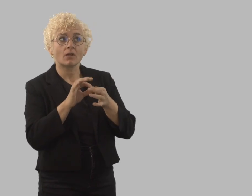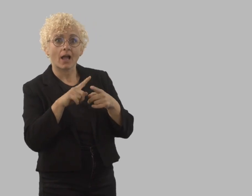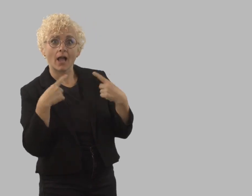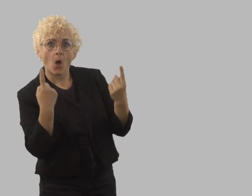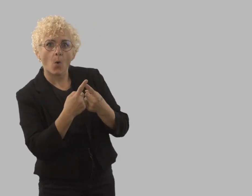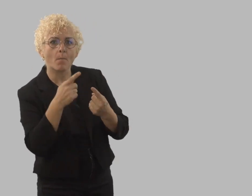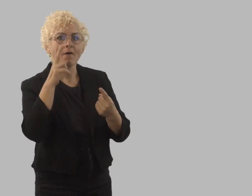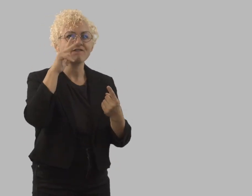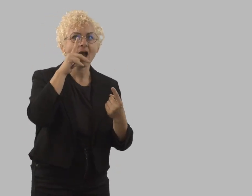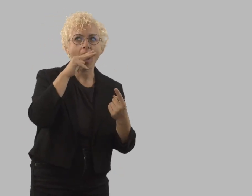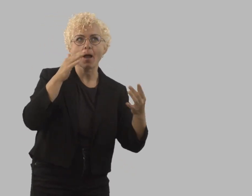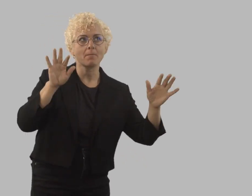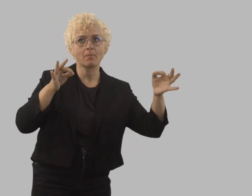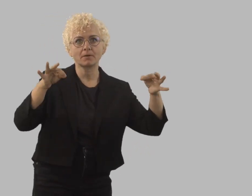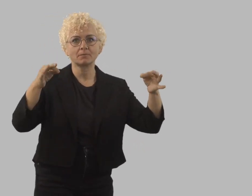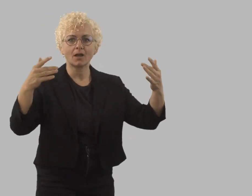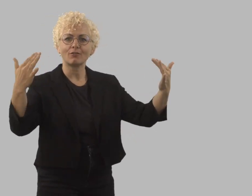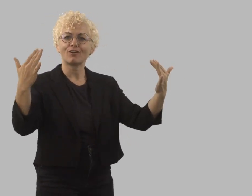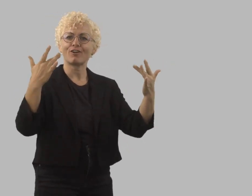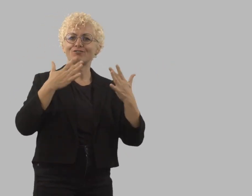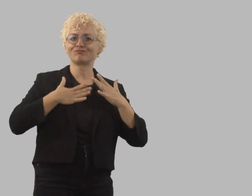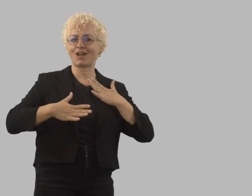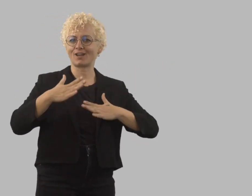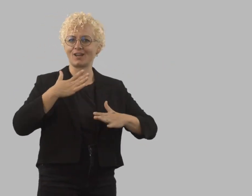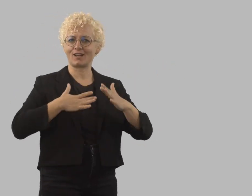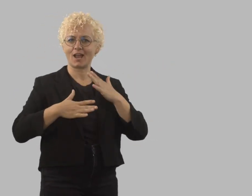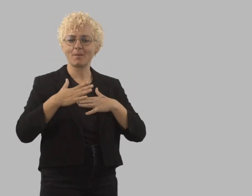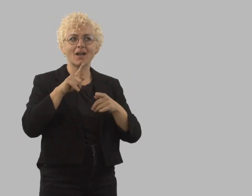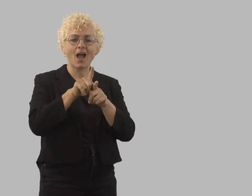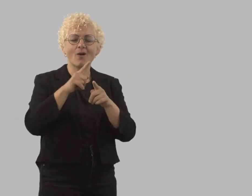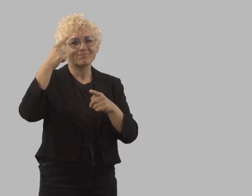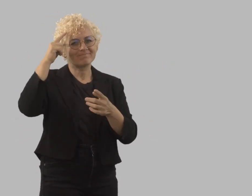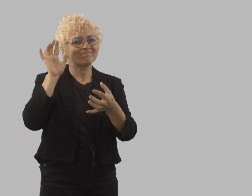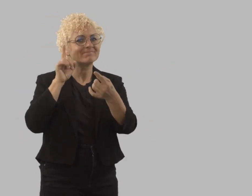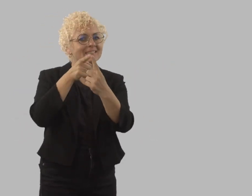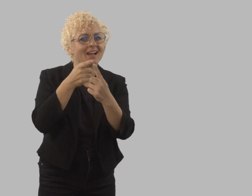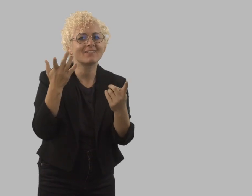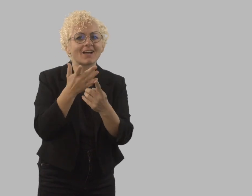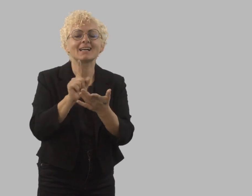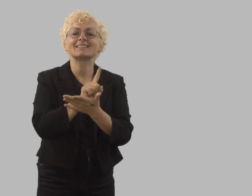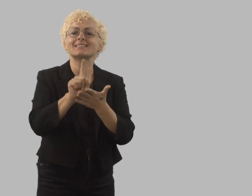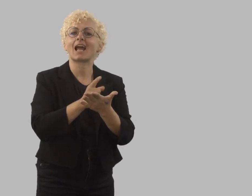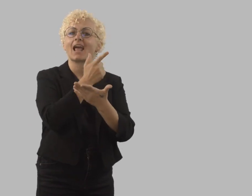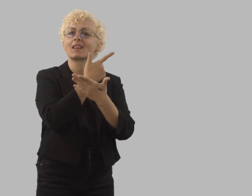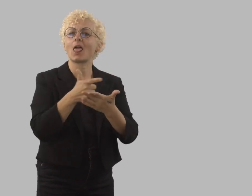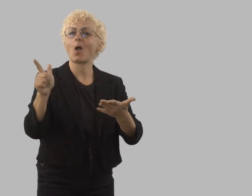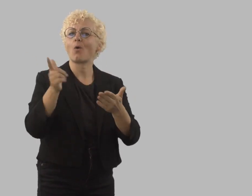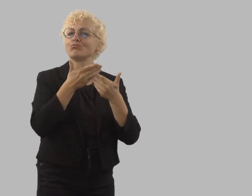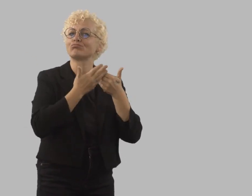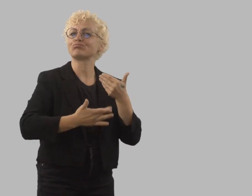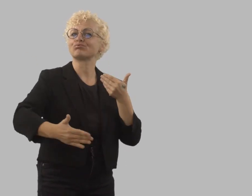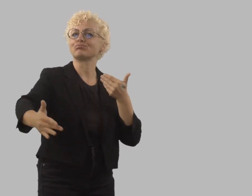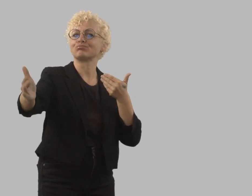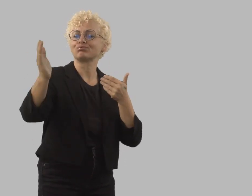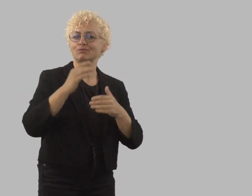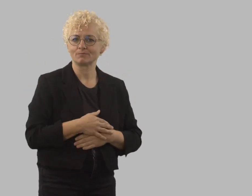dass Farben im Raum wirken können, dass er etwas Zeitloses schafft.